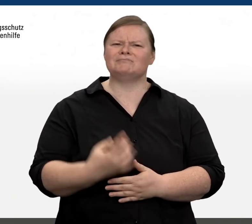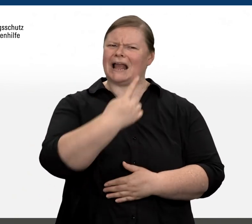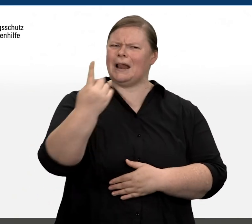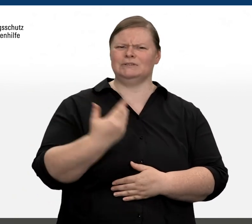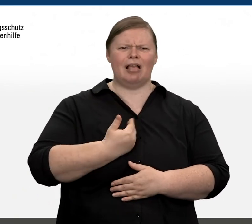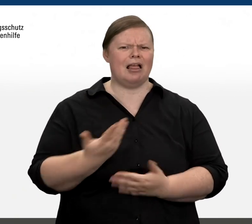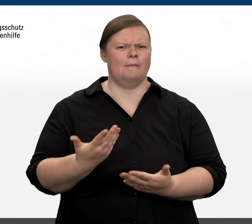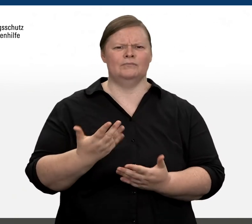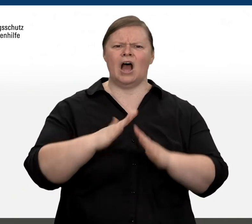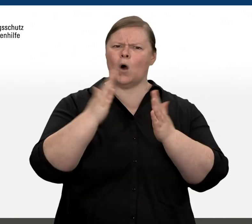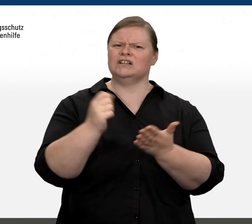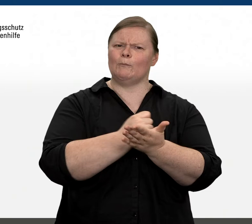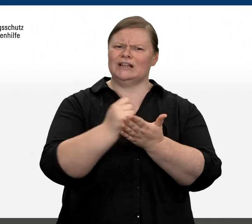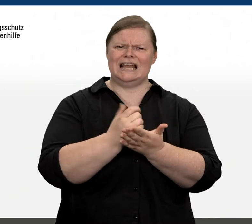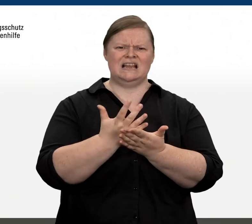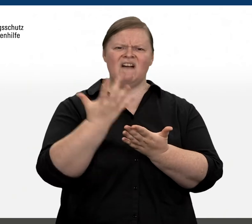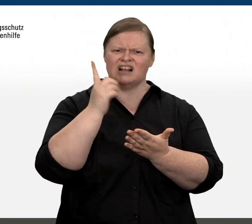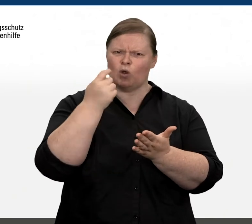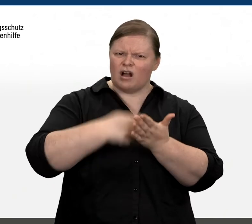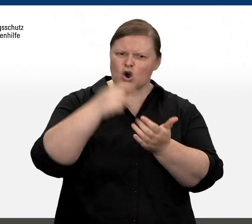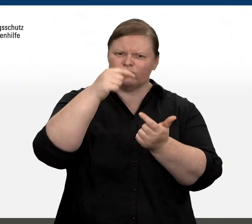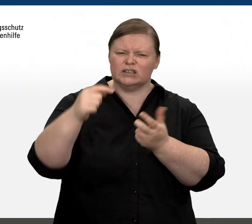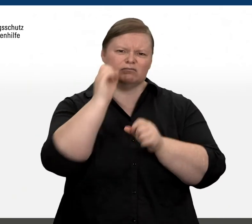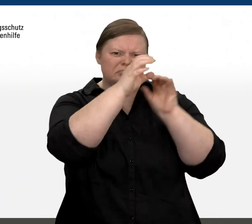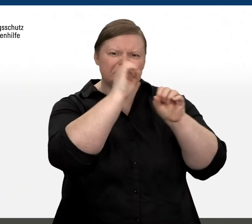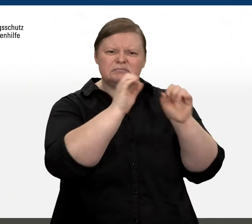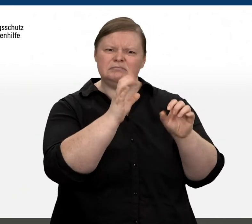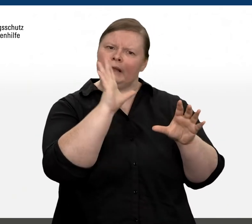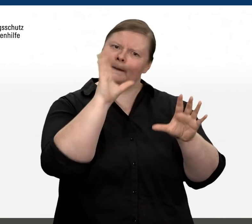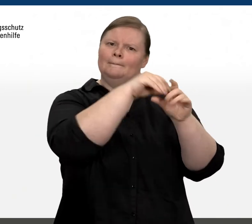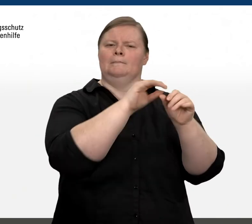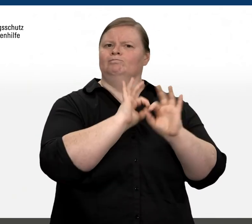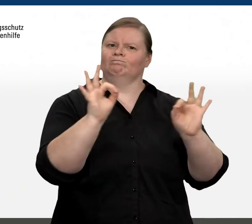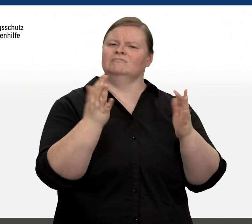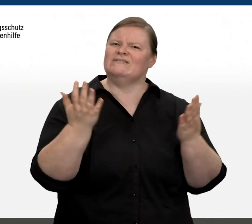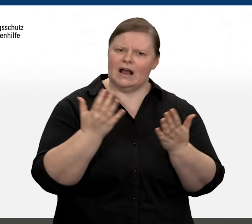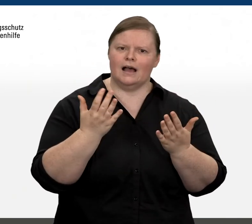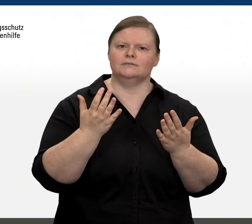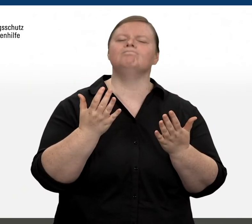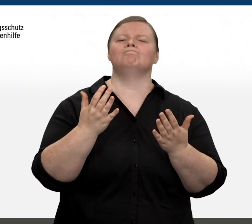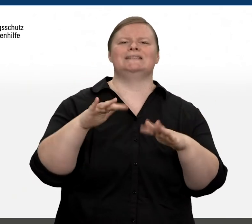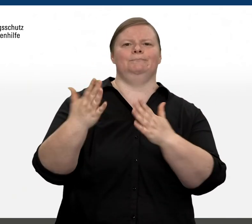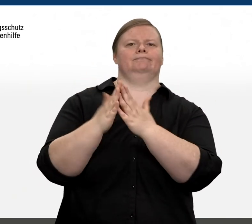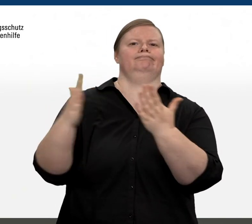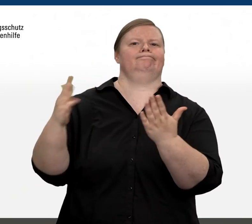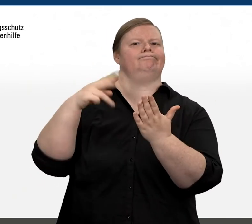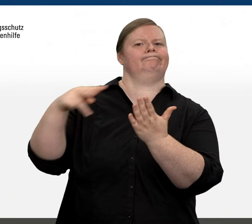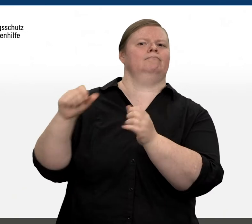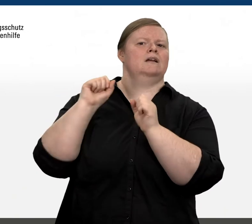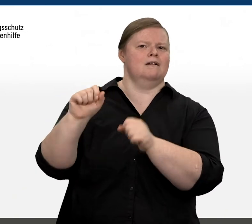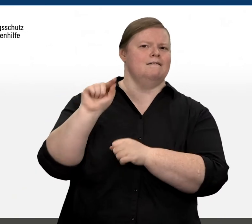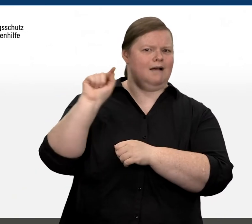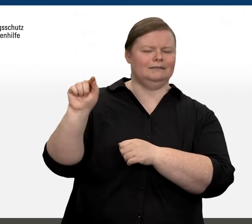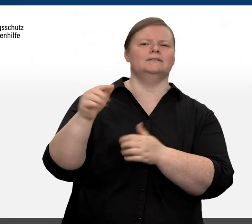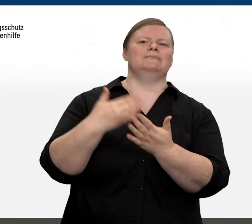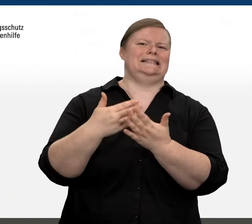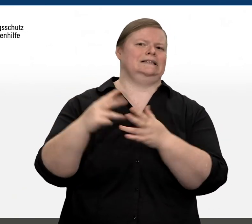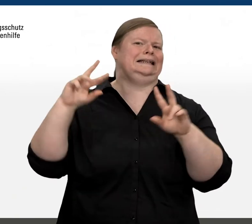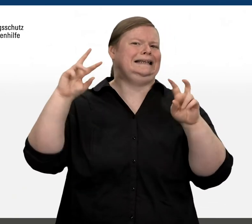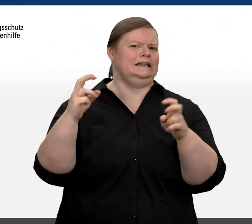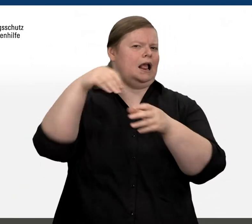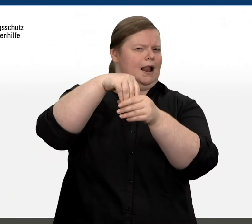Was alles in eine Hausapotheke gehört, können Sie in unserem